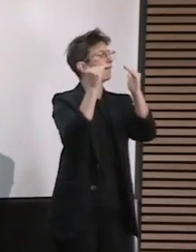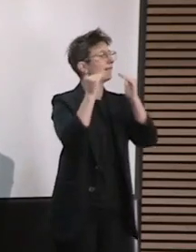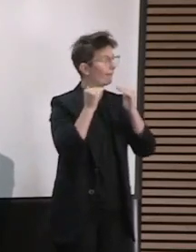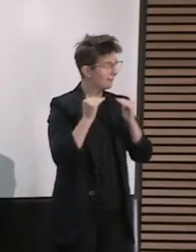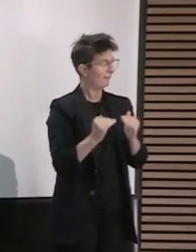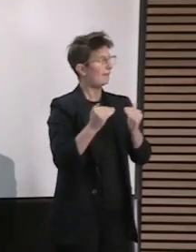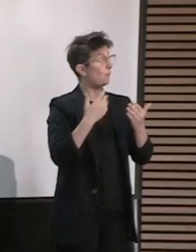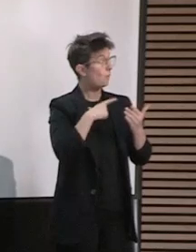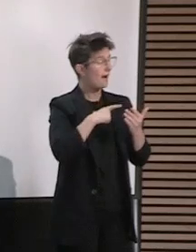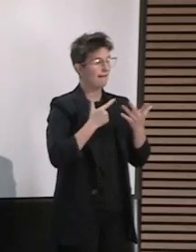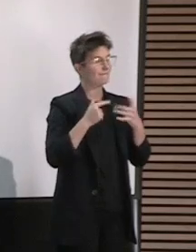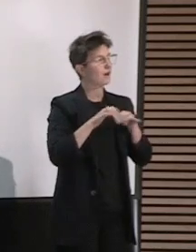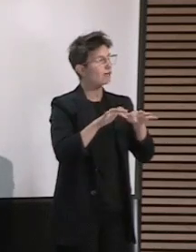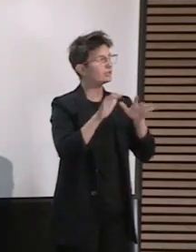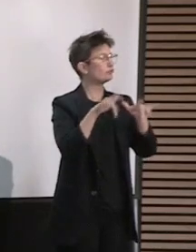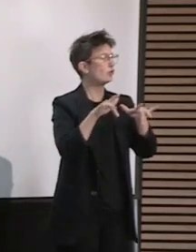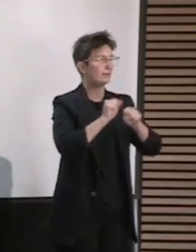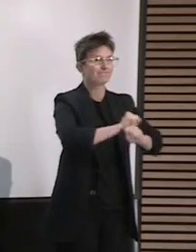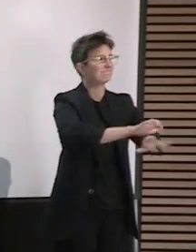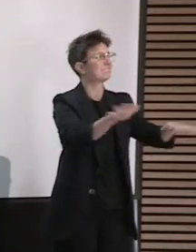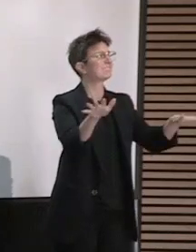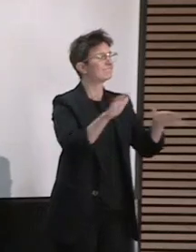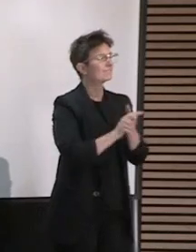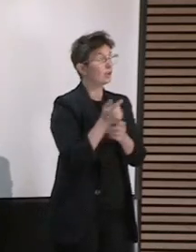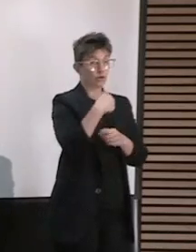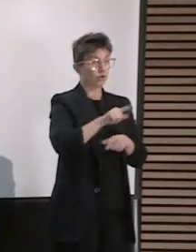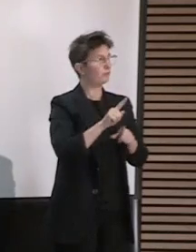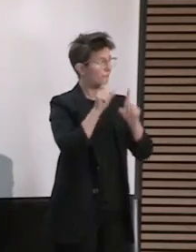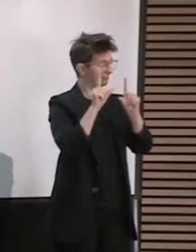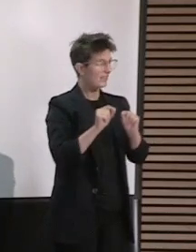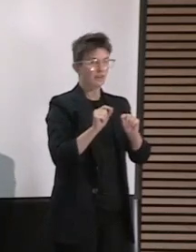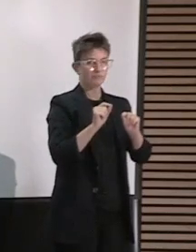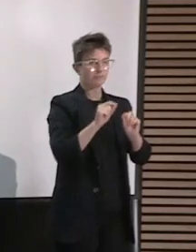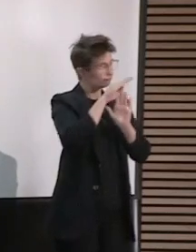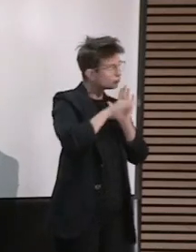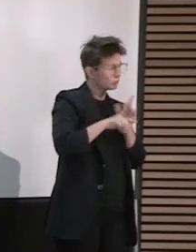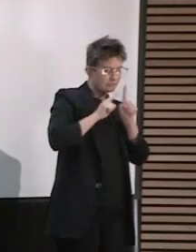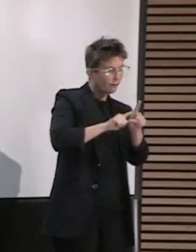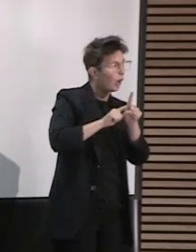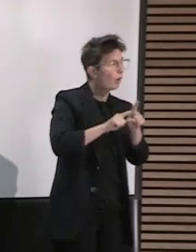kaha o te pumau na Akarana i aana e whawhai ana i te